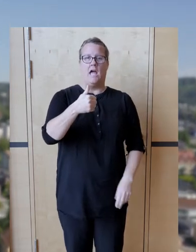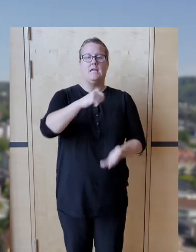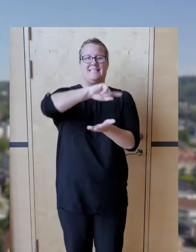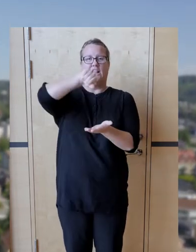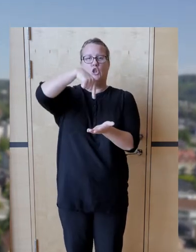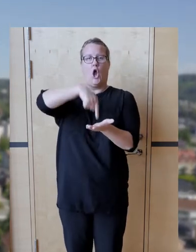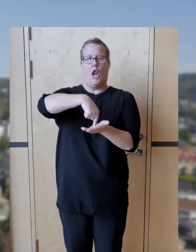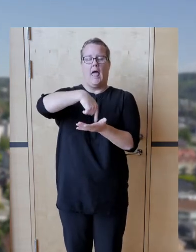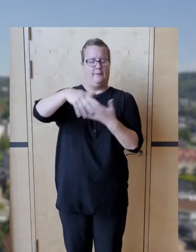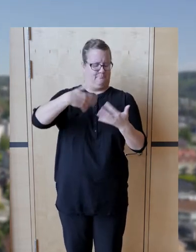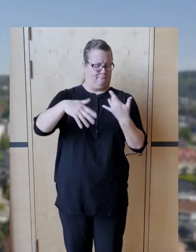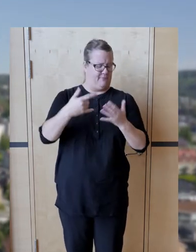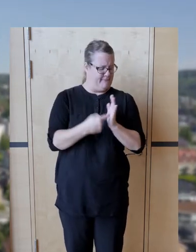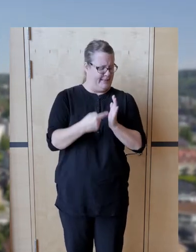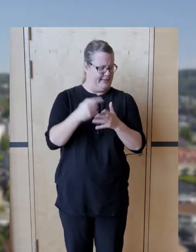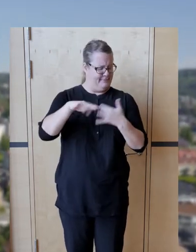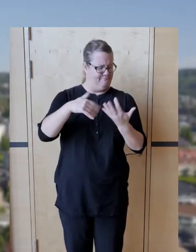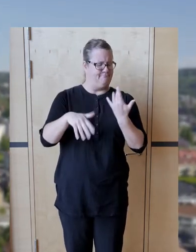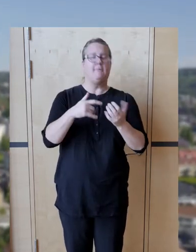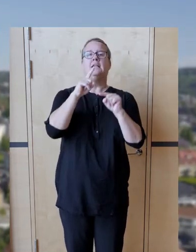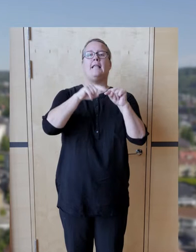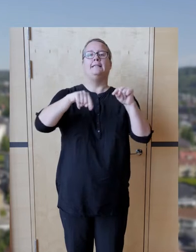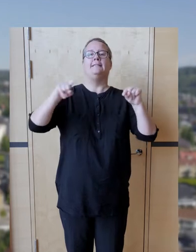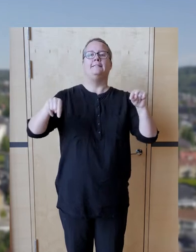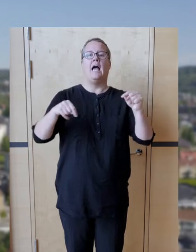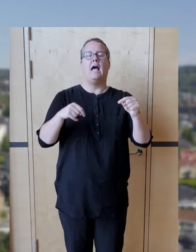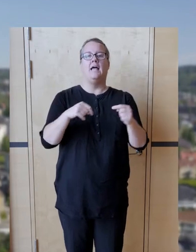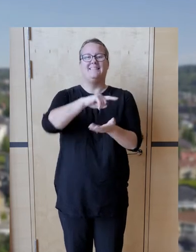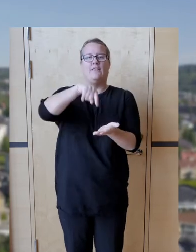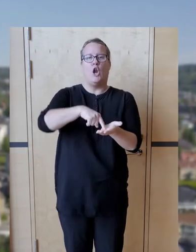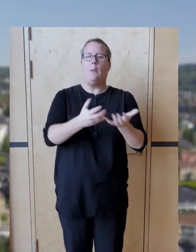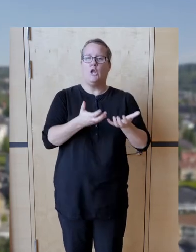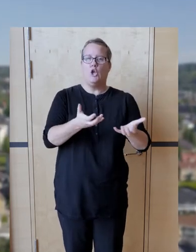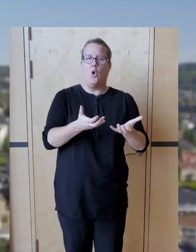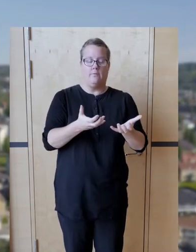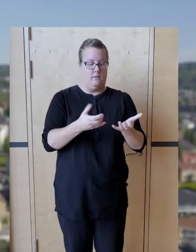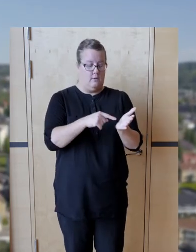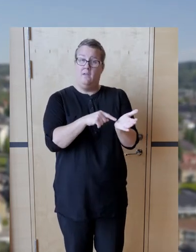Vad heter Statistiska centralbyrå eller så jag antar att majoriteten